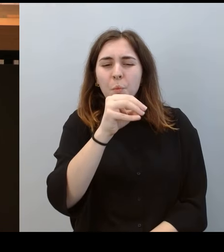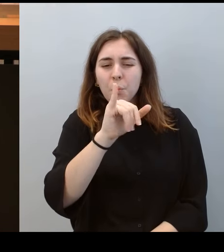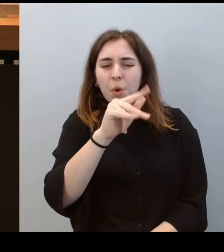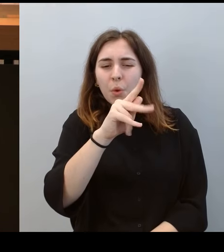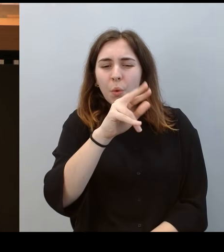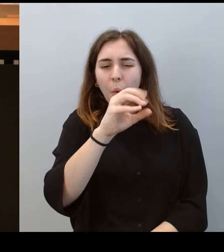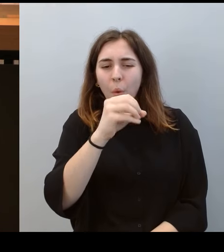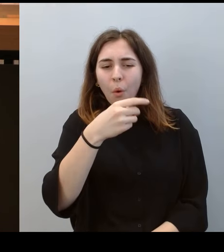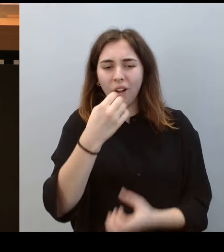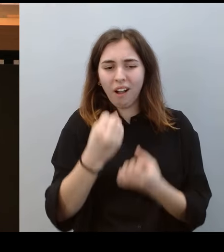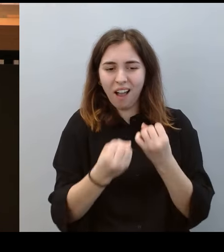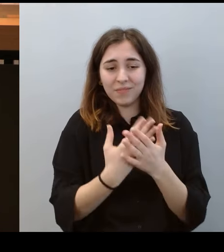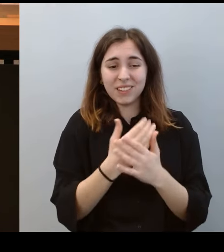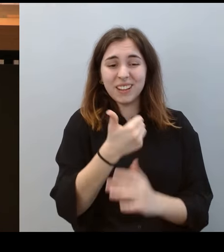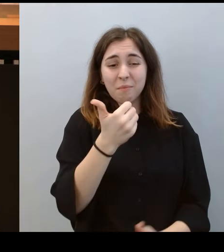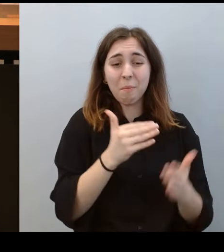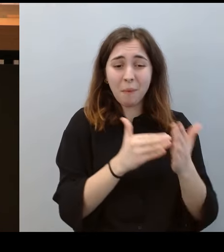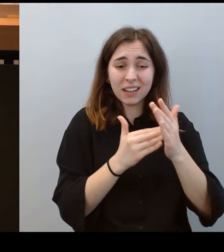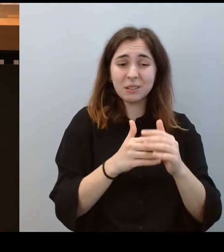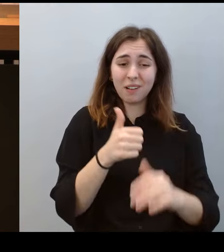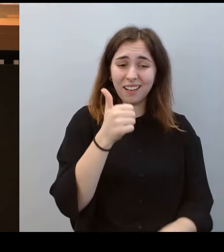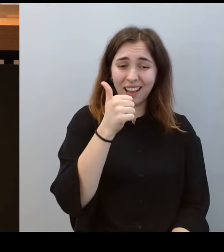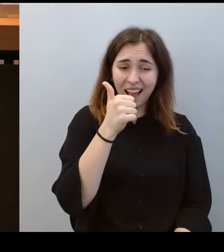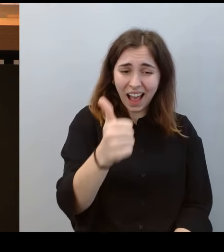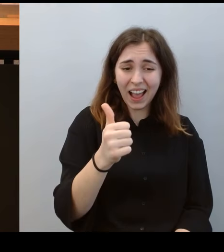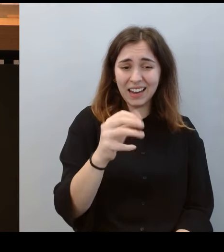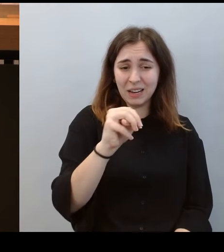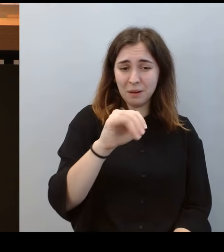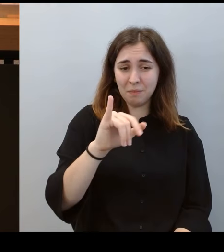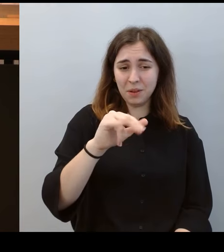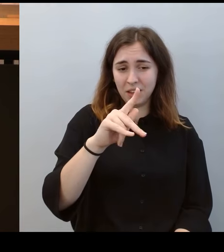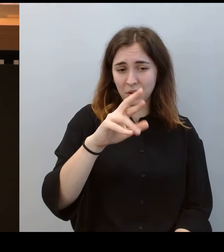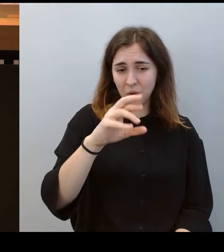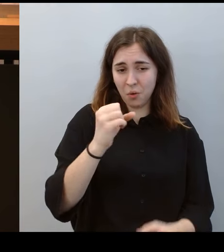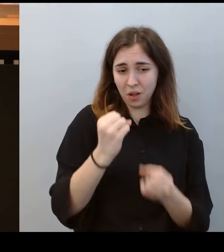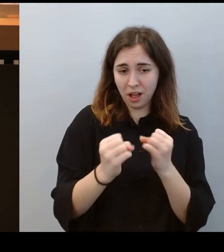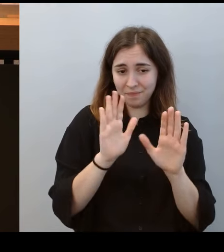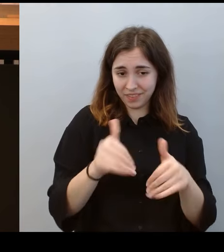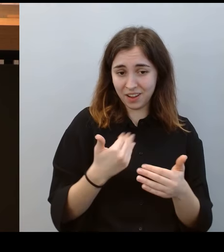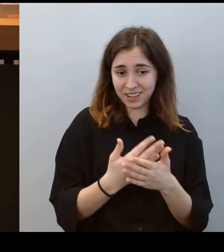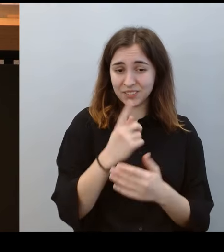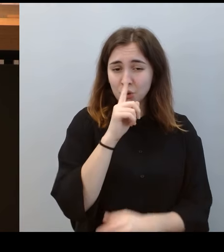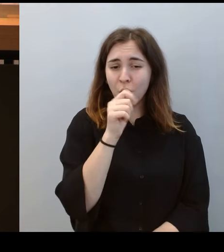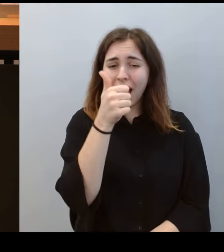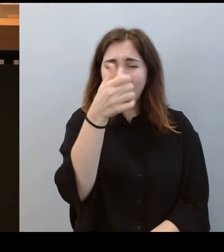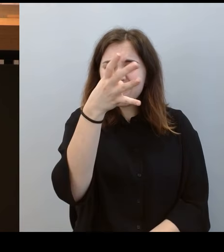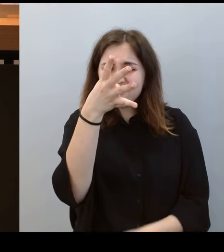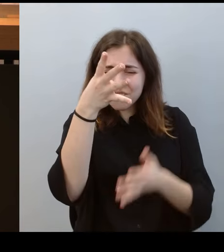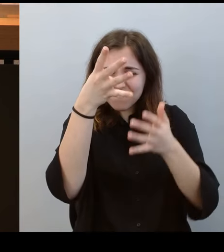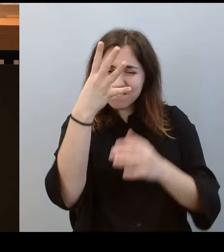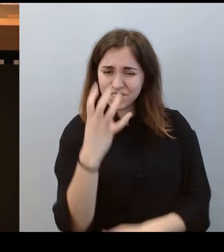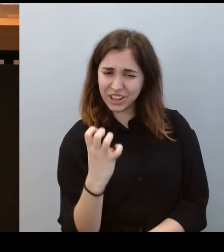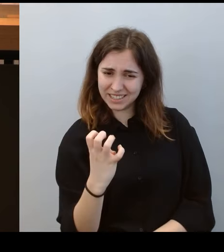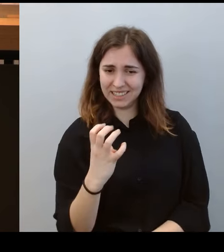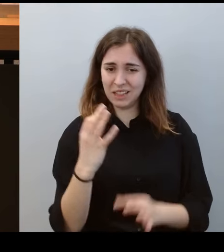also 1/40 würde ausreichen, um noch drastischere Maßnahmen dann erlassen zu müssen. Und der Luftreinhalteplan